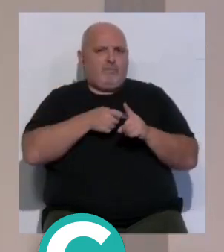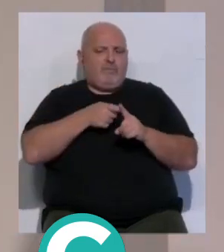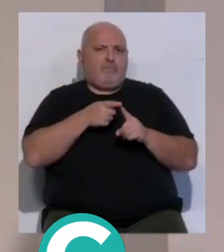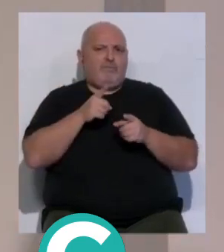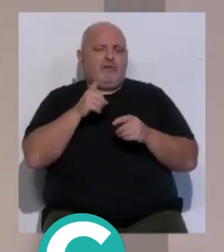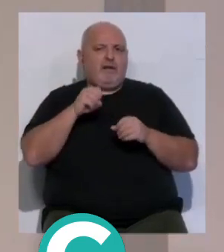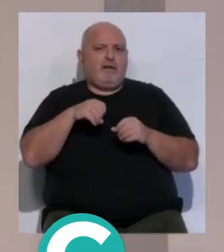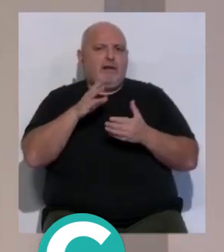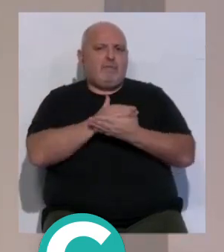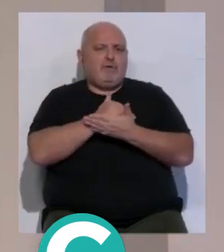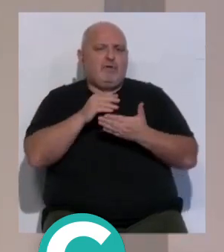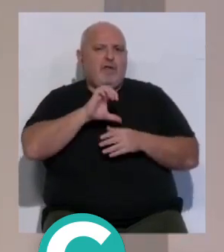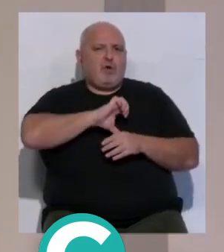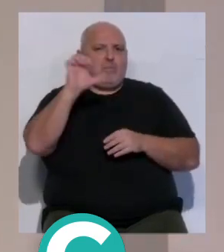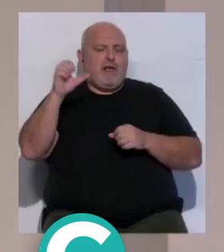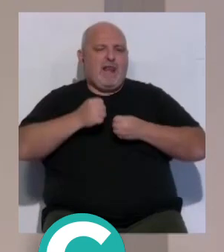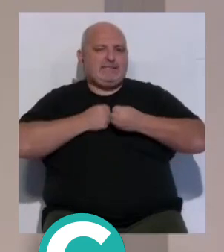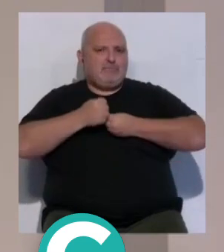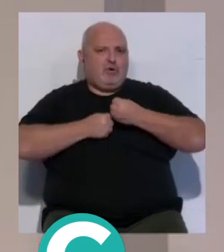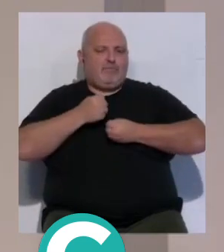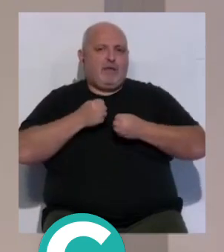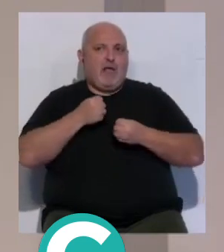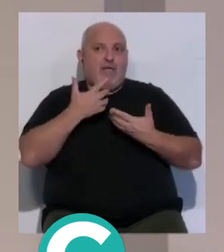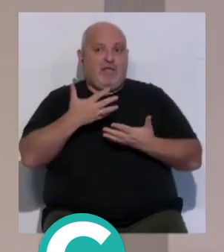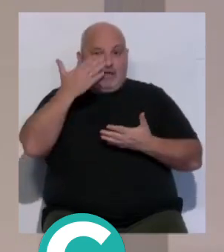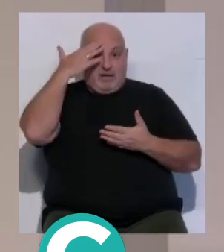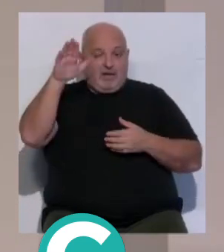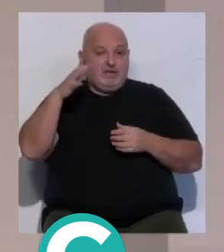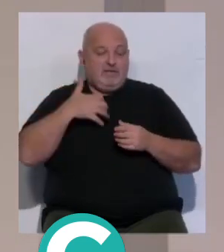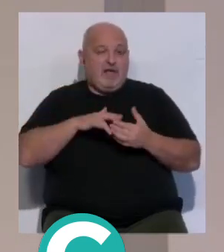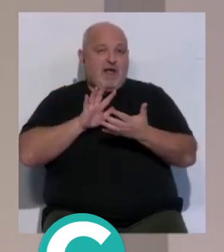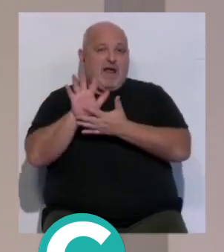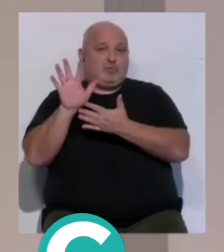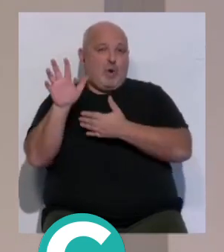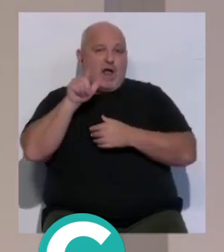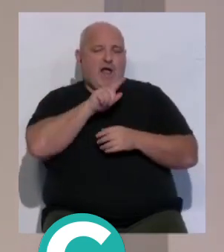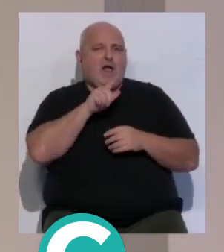campeonato de Europa de atletismo y cada día de hoy especialmente para el uso y Disfrute